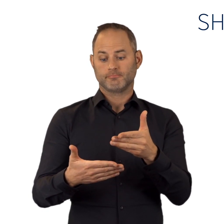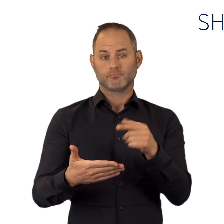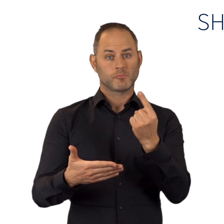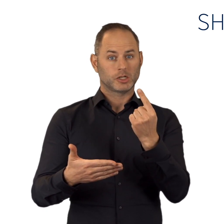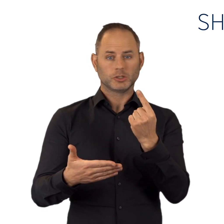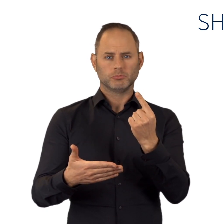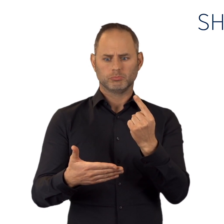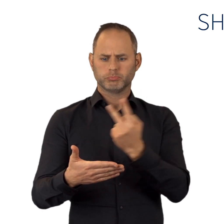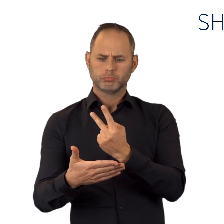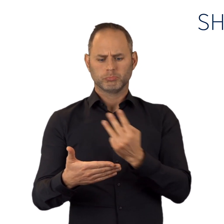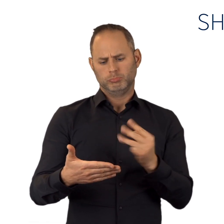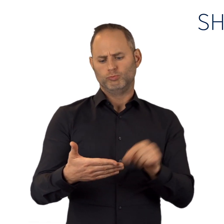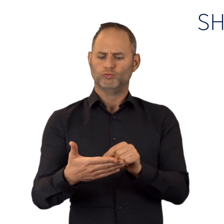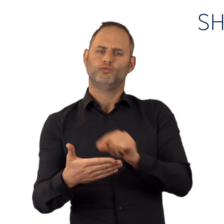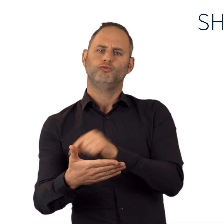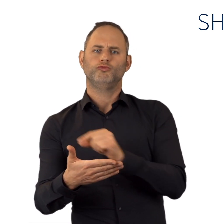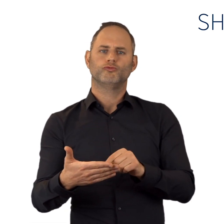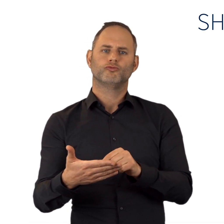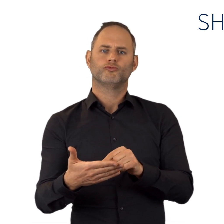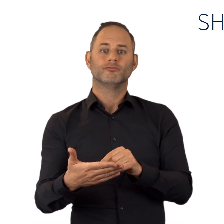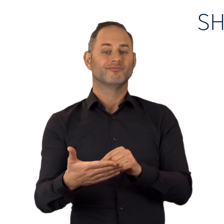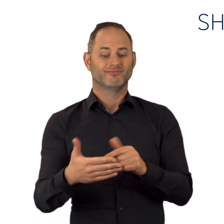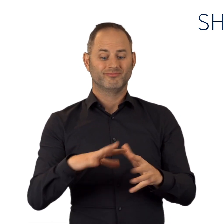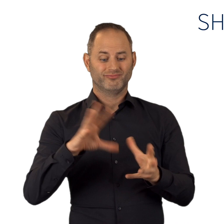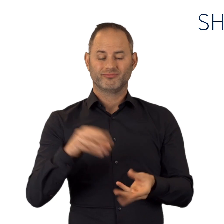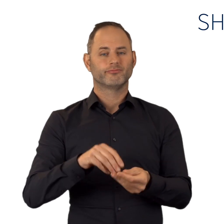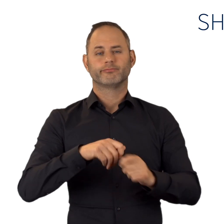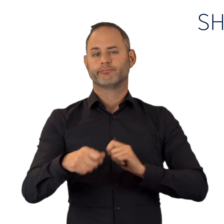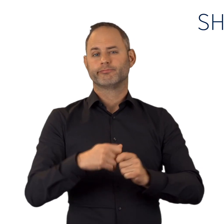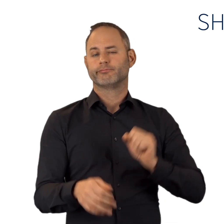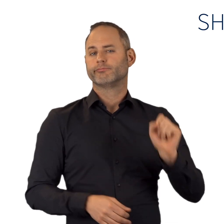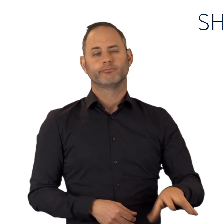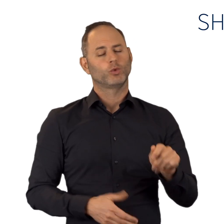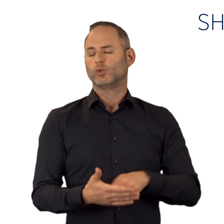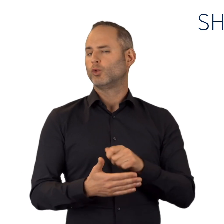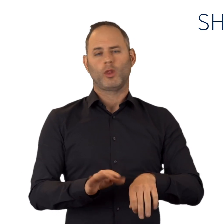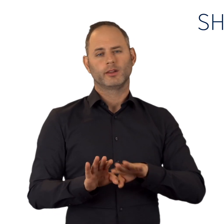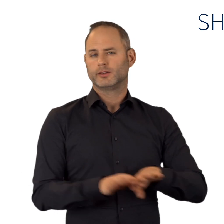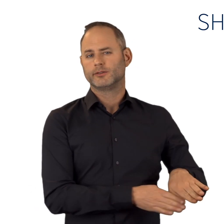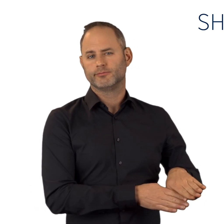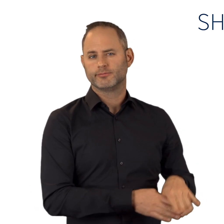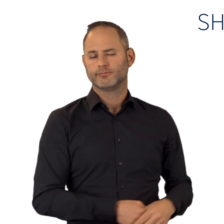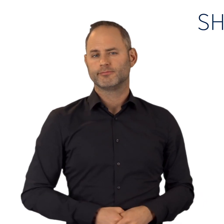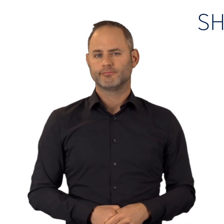Wer mehr als ein Kreuz macht, macht seinen Stimmzettel ungültig.